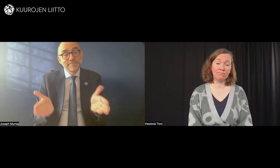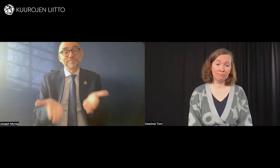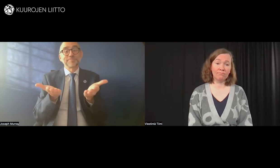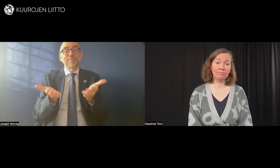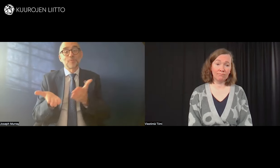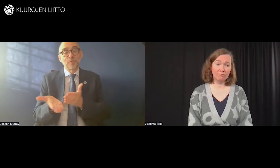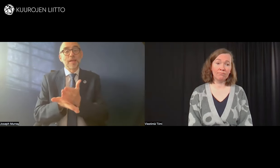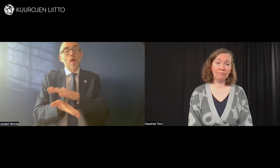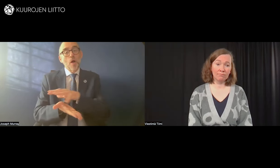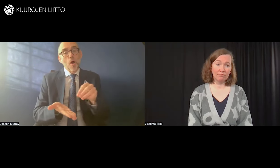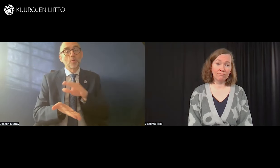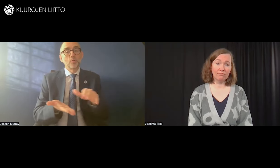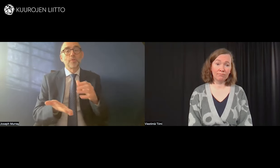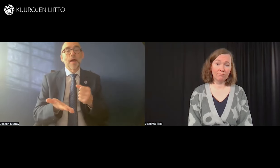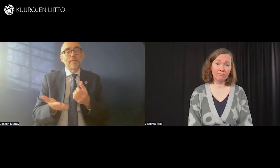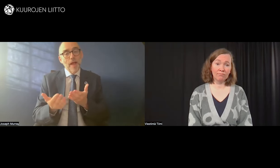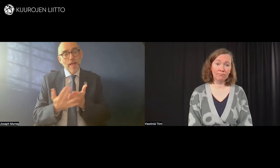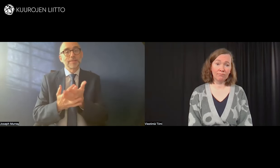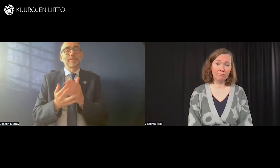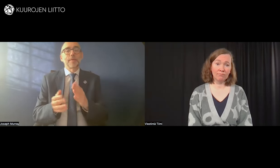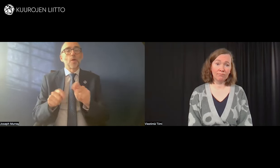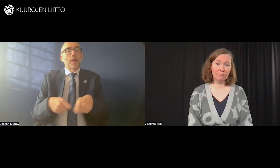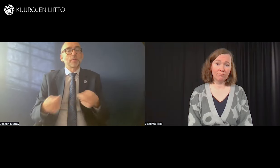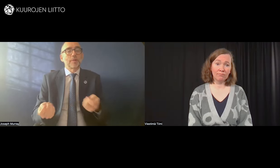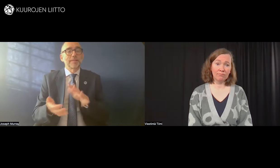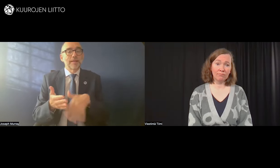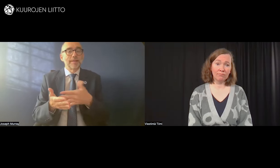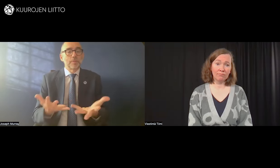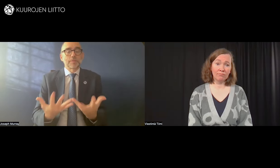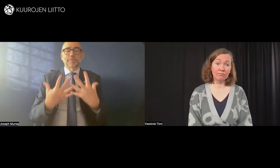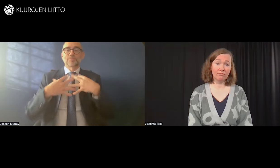Haluamme edistää kaikkien lasten oikeutta omaksua luonnollinen viittomakieli.